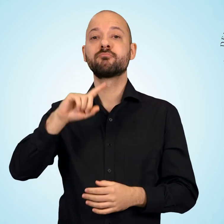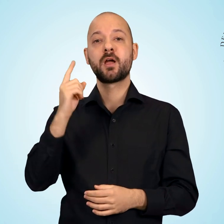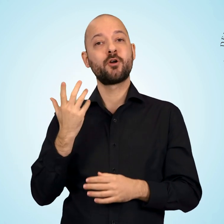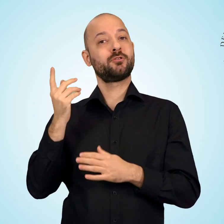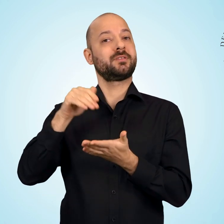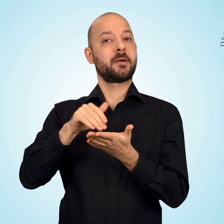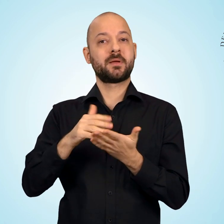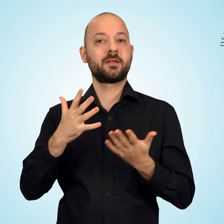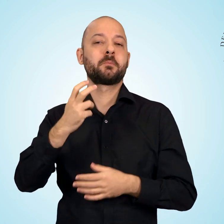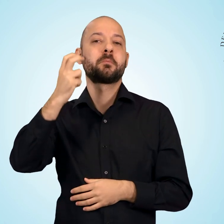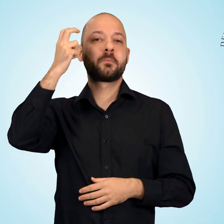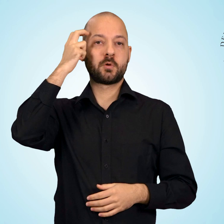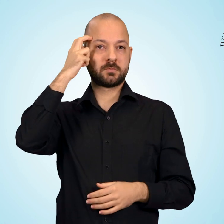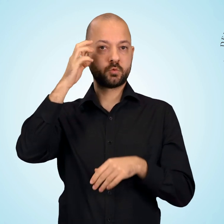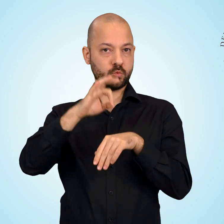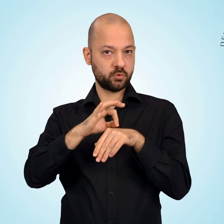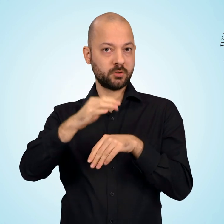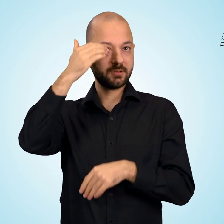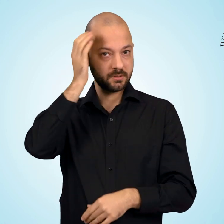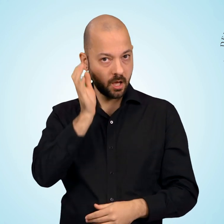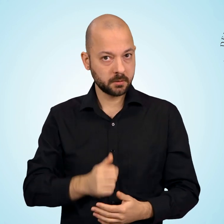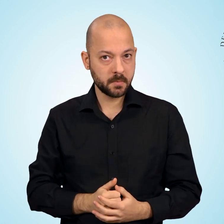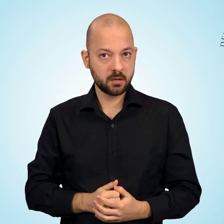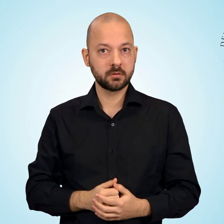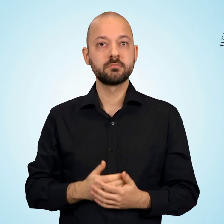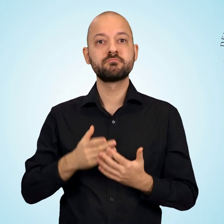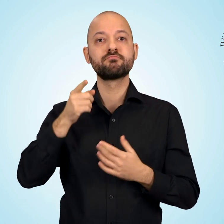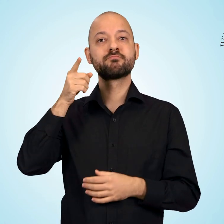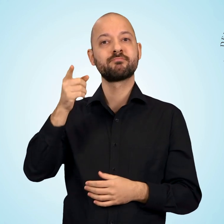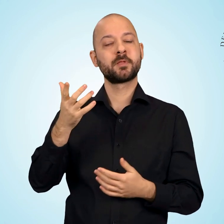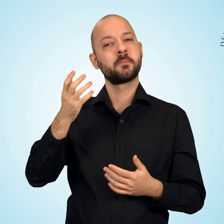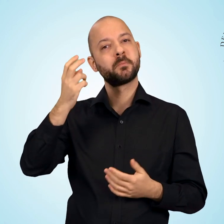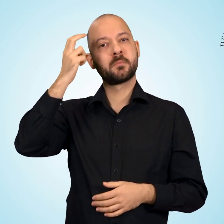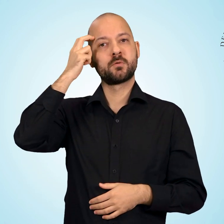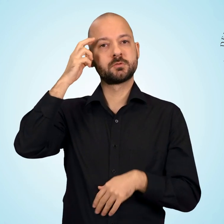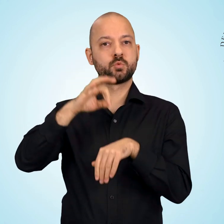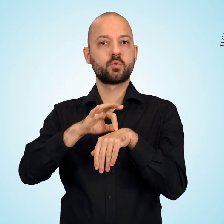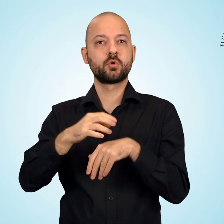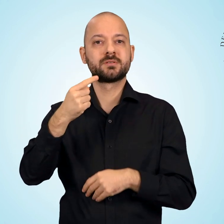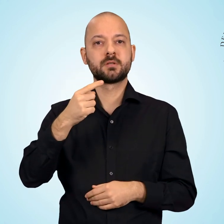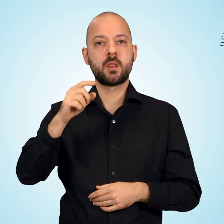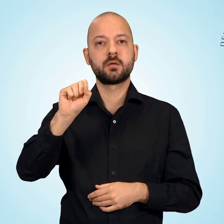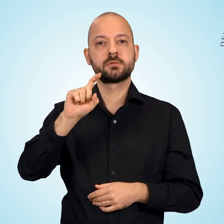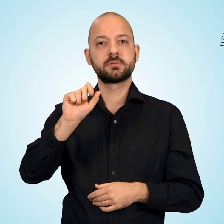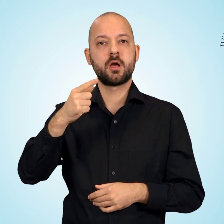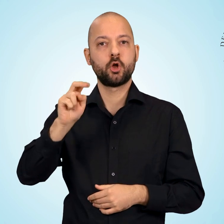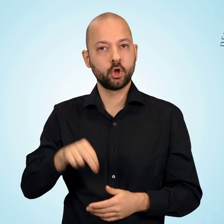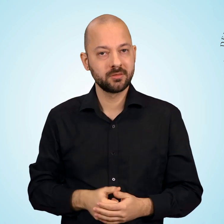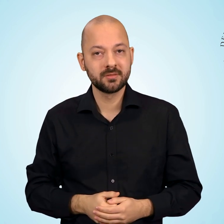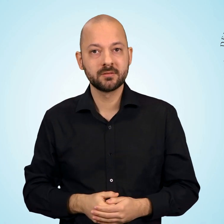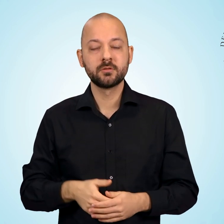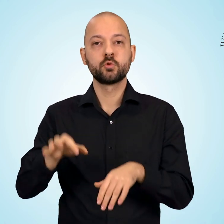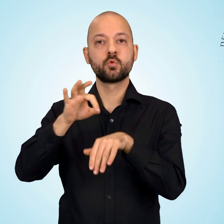sowie Prof. Dr. Christian Rathmann, Prof. Dr. Gisela Szagun